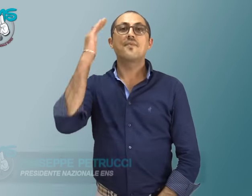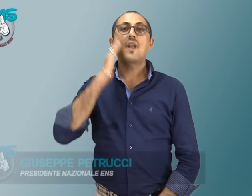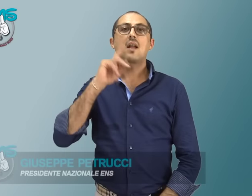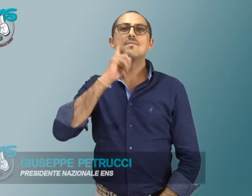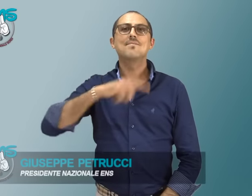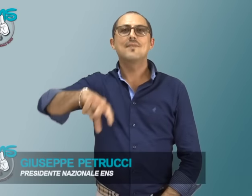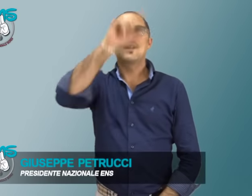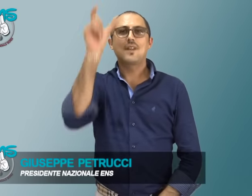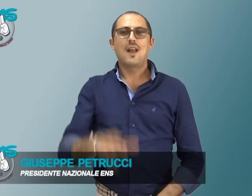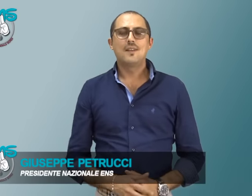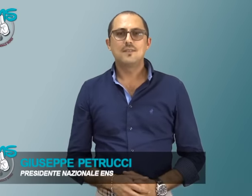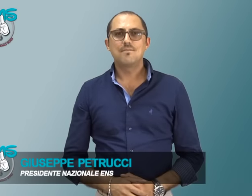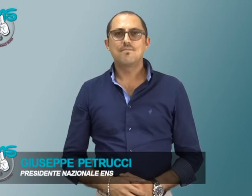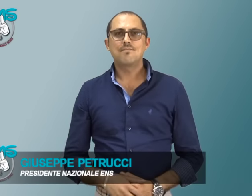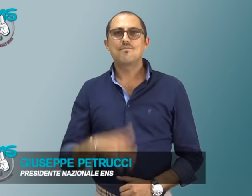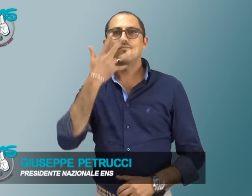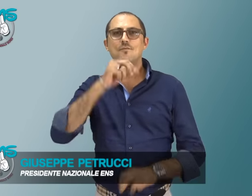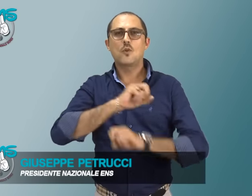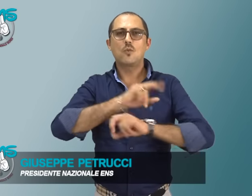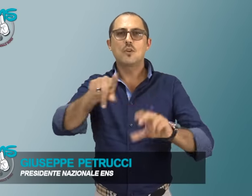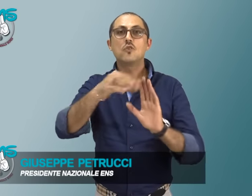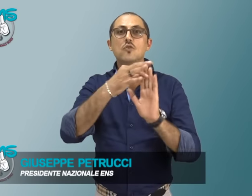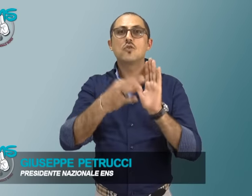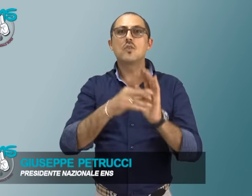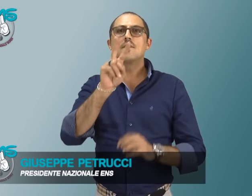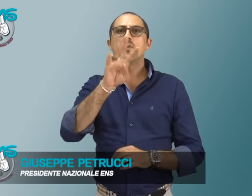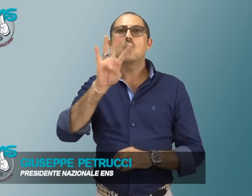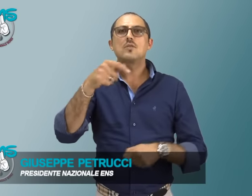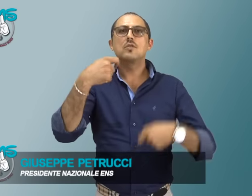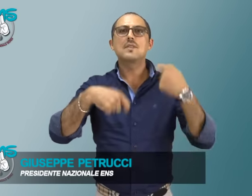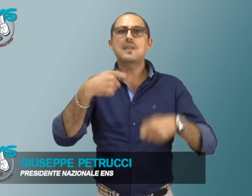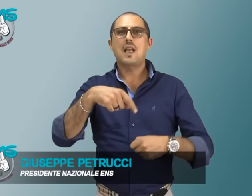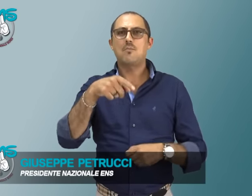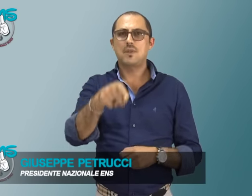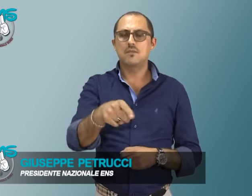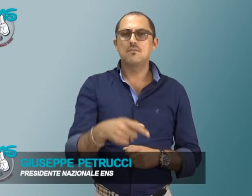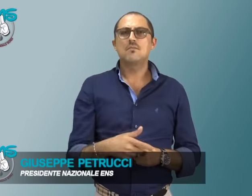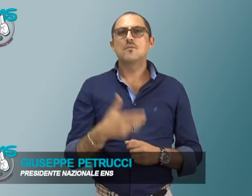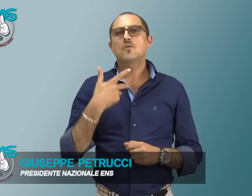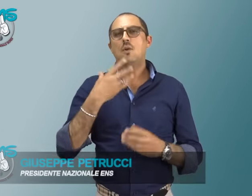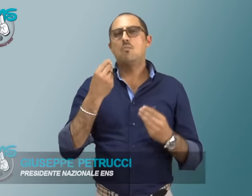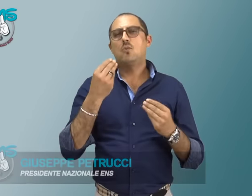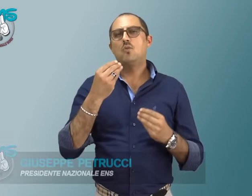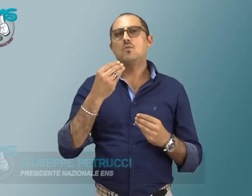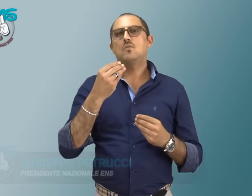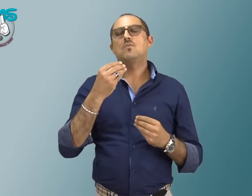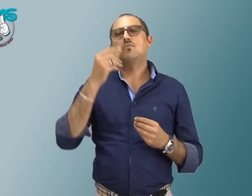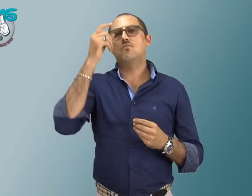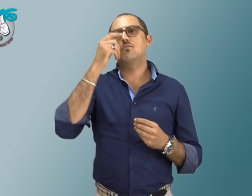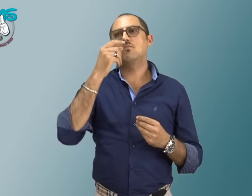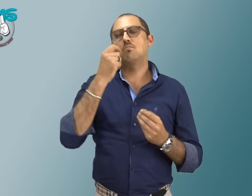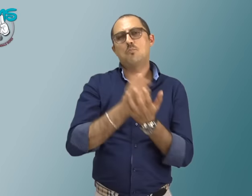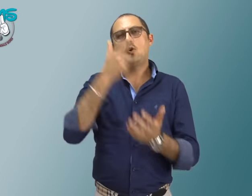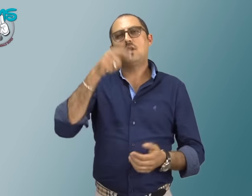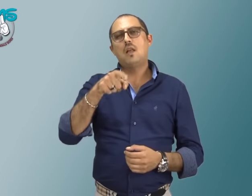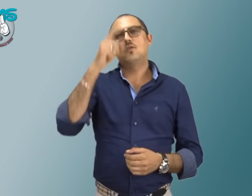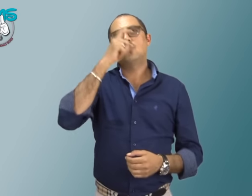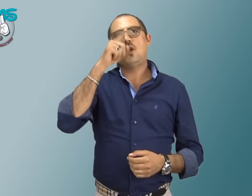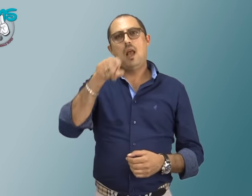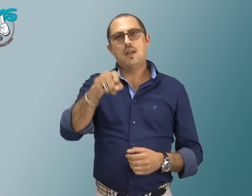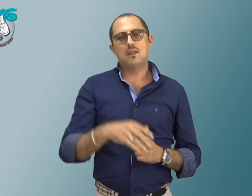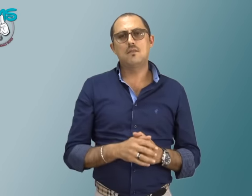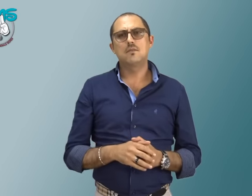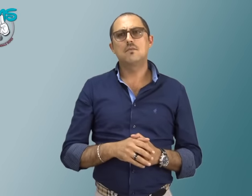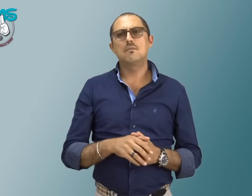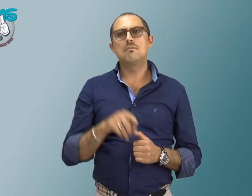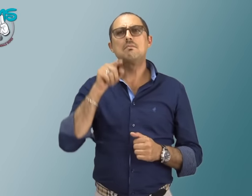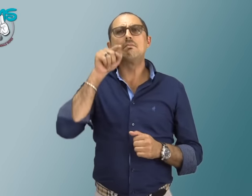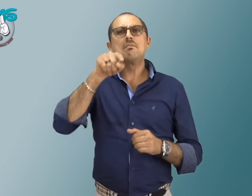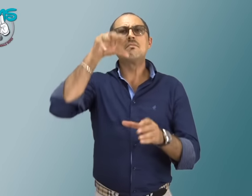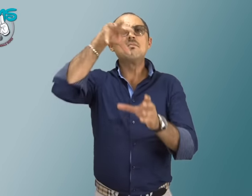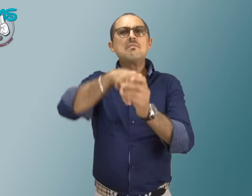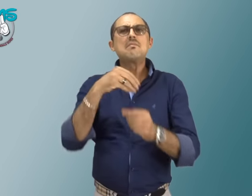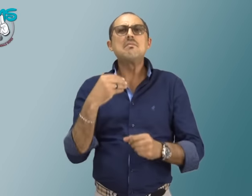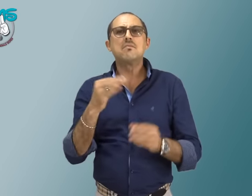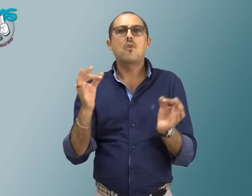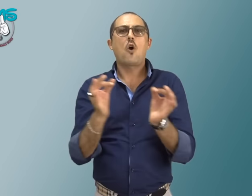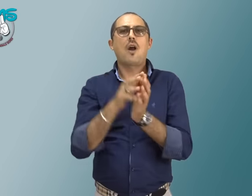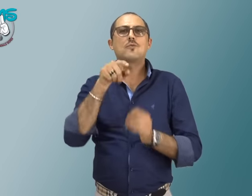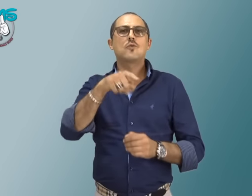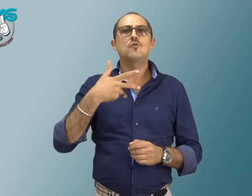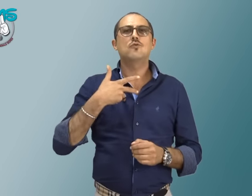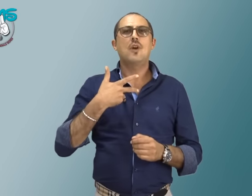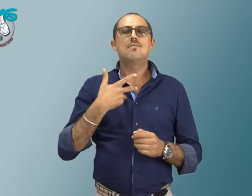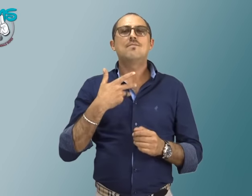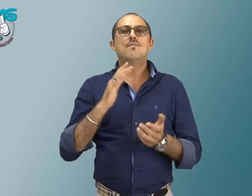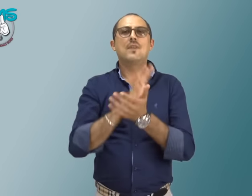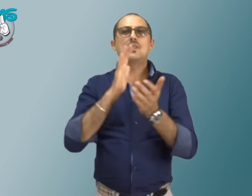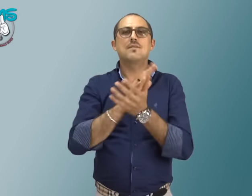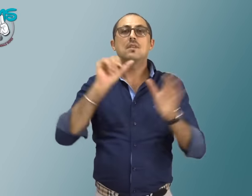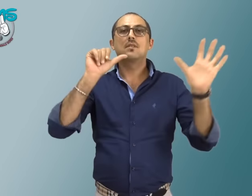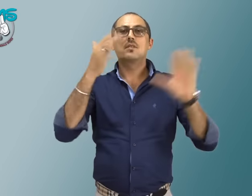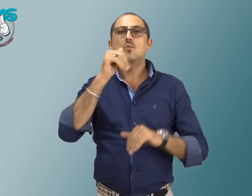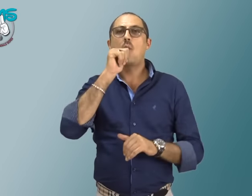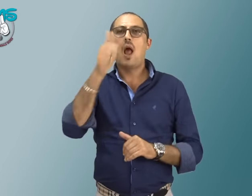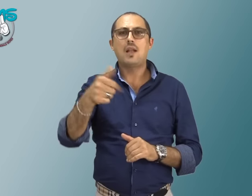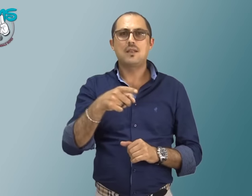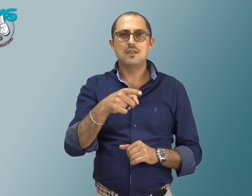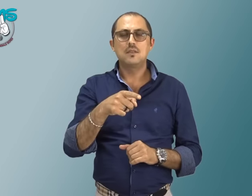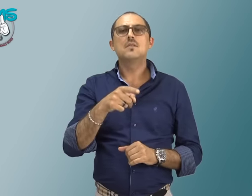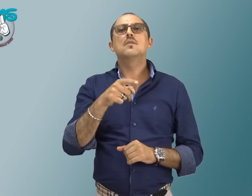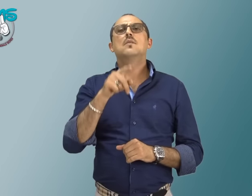Cari sordi italiani, vi comunico che il prossimo 24 settembre è una giornata molto importante perché si festeggia anche in ricordo del 65°anniversario della